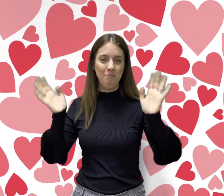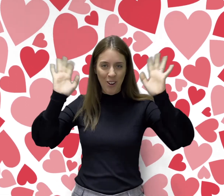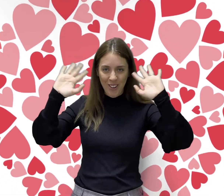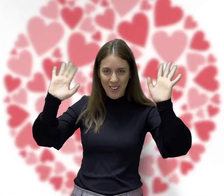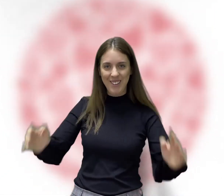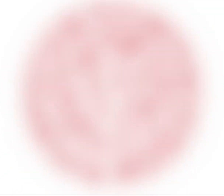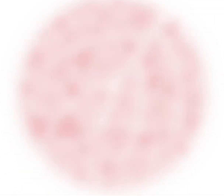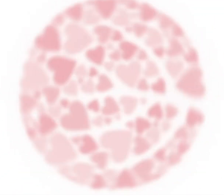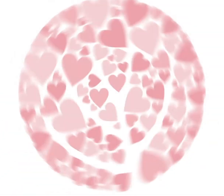Bok!